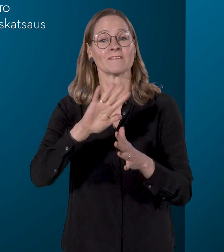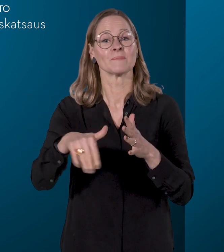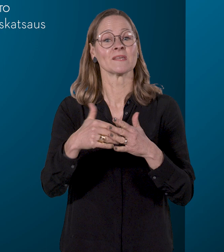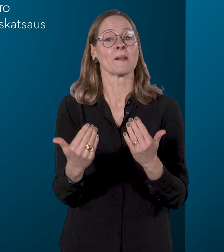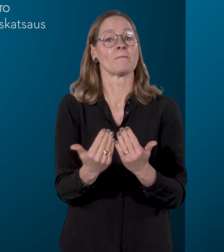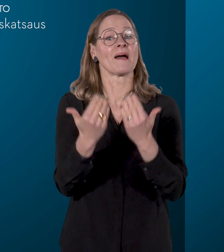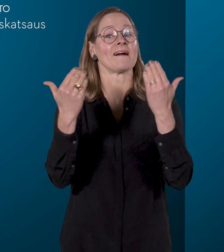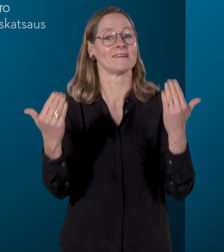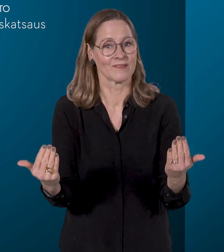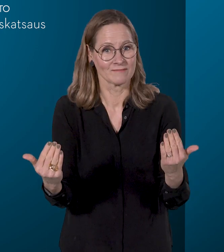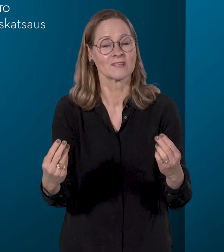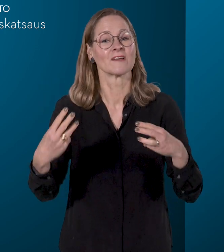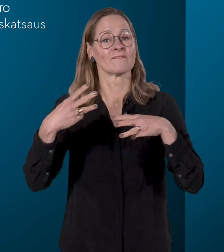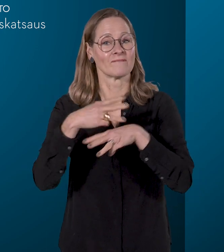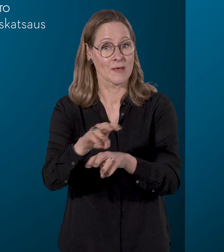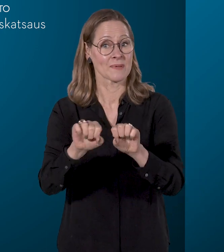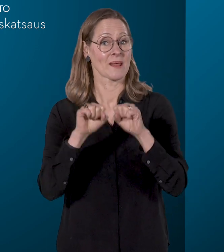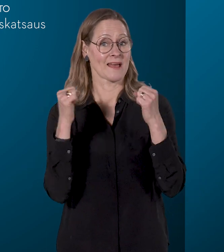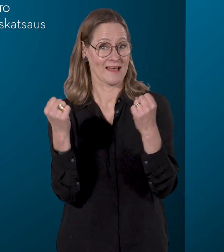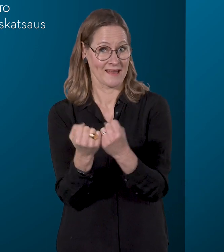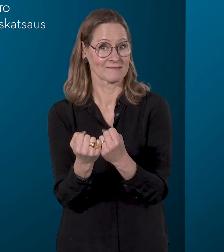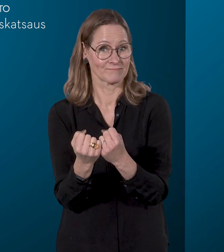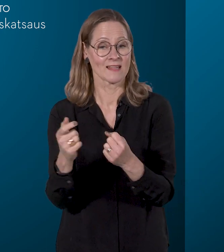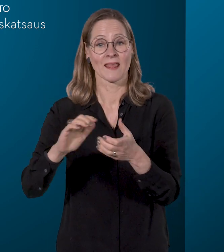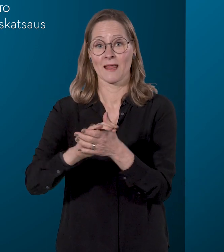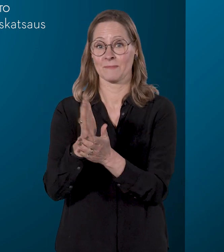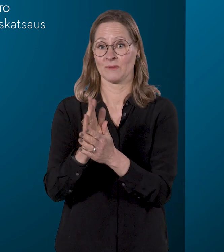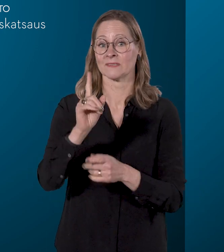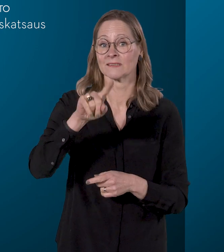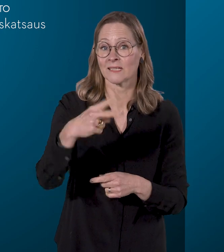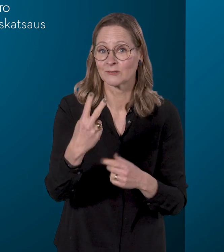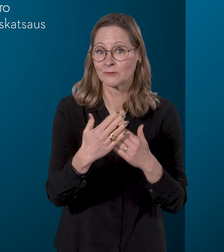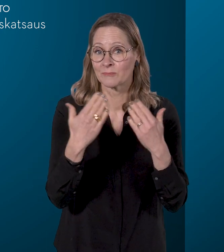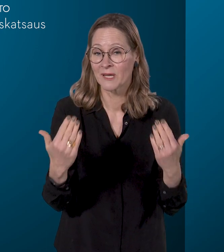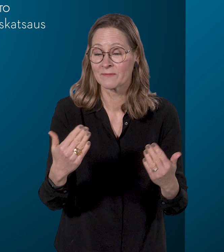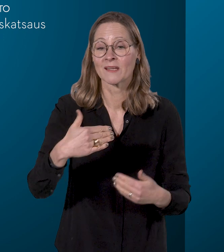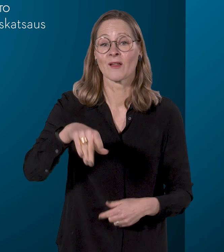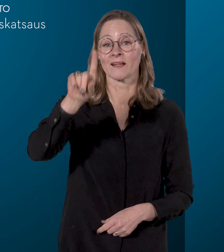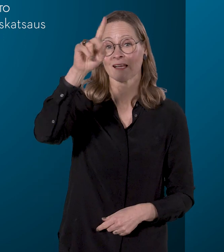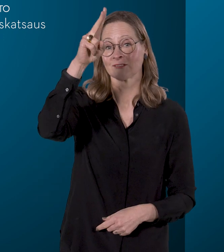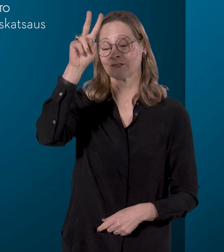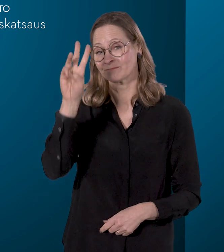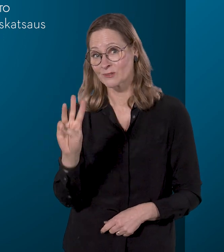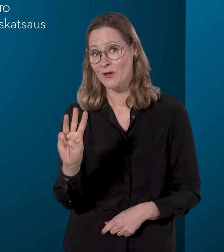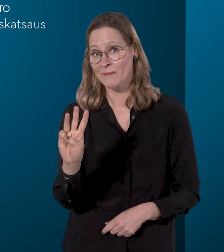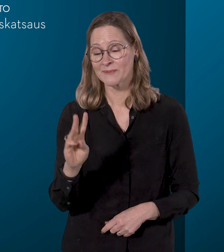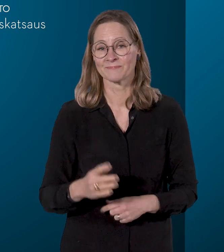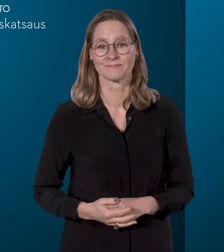Viittomakielen päivän webinaarissa 12.2. klo 12.00-15.00.